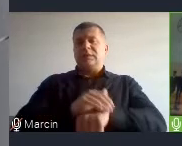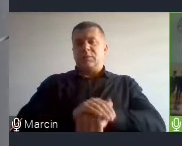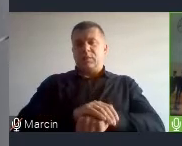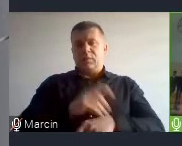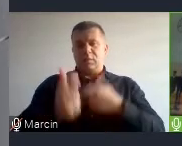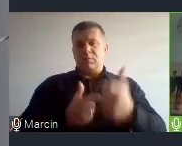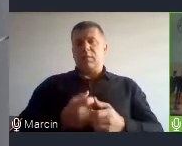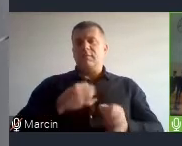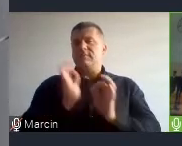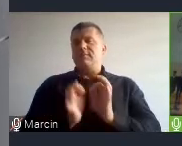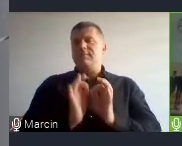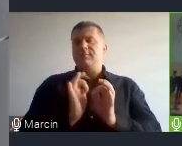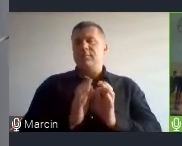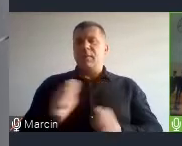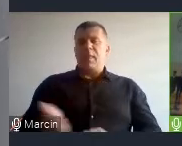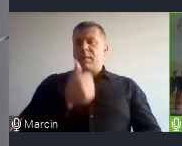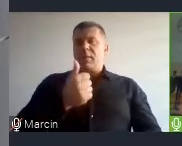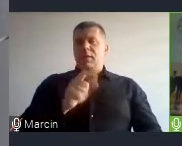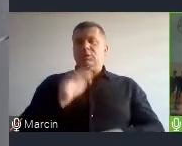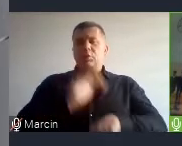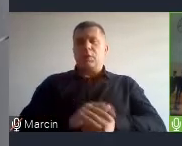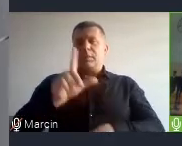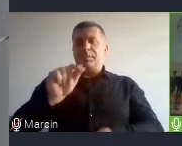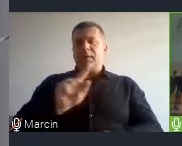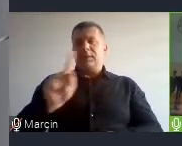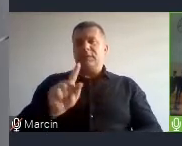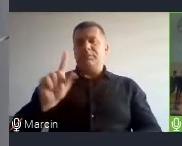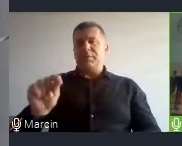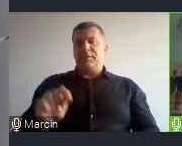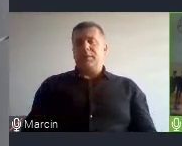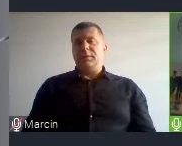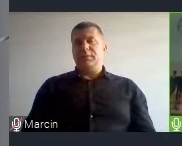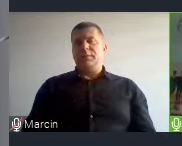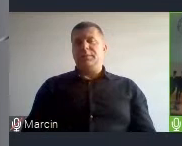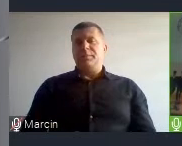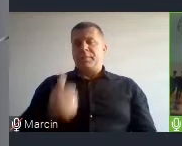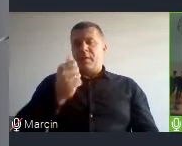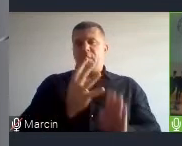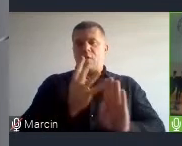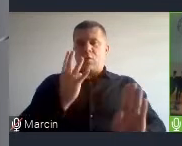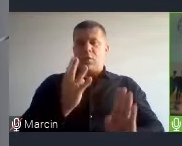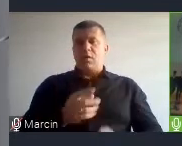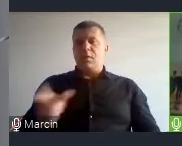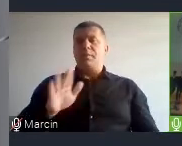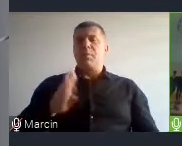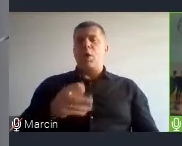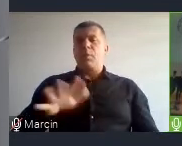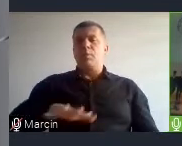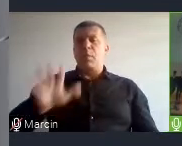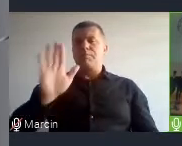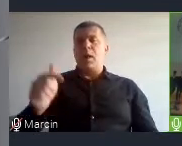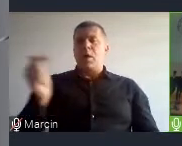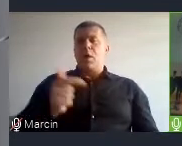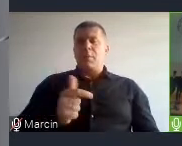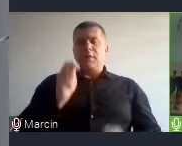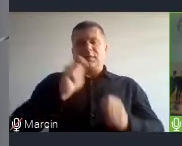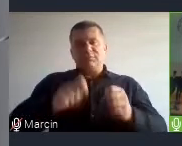który będzie zamawiał, będzie szacował najpierw zgodnie z PZP.